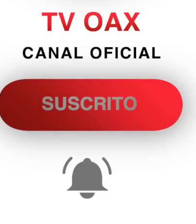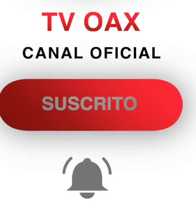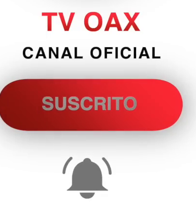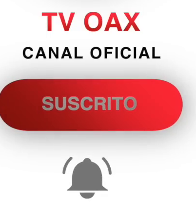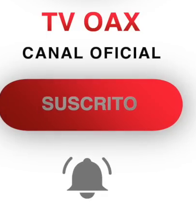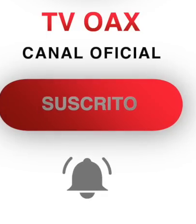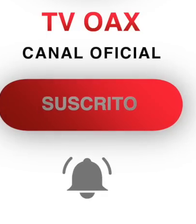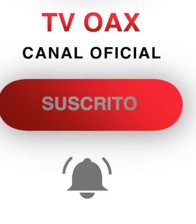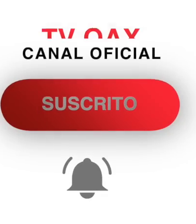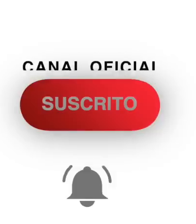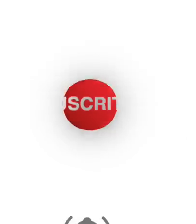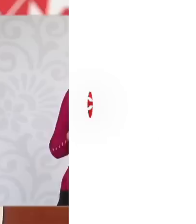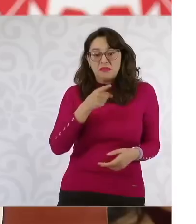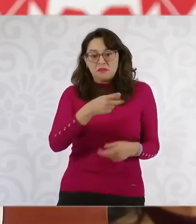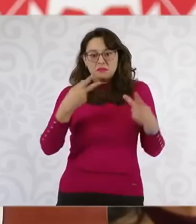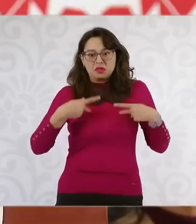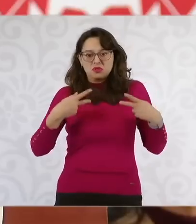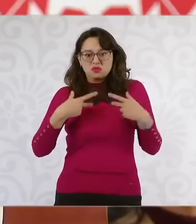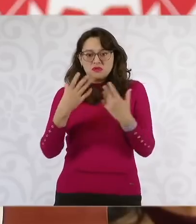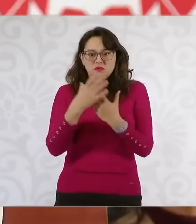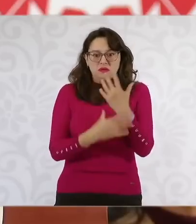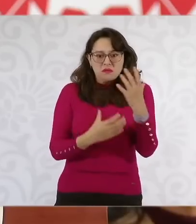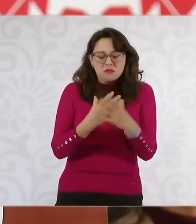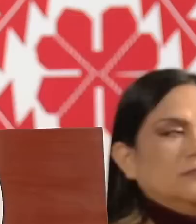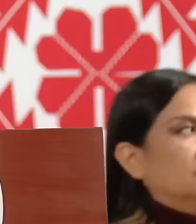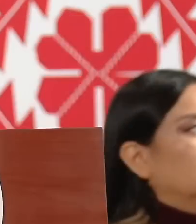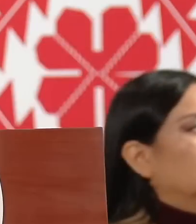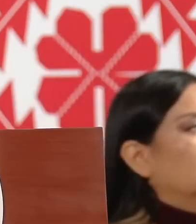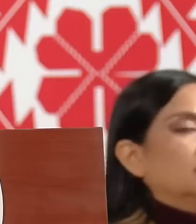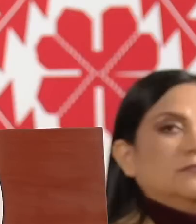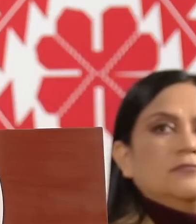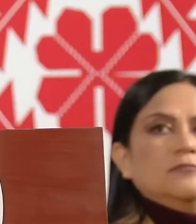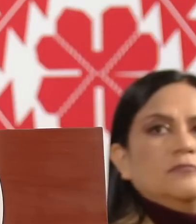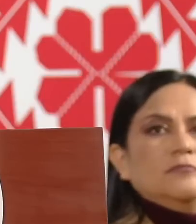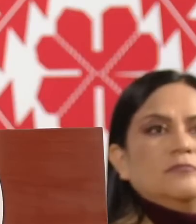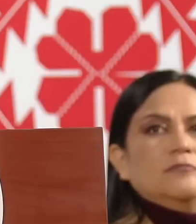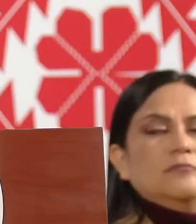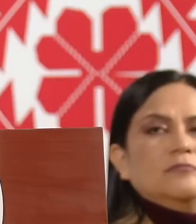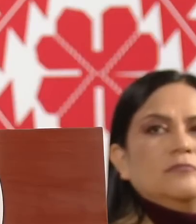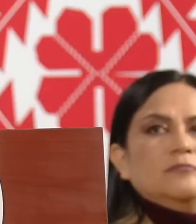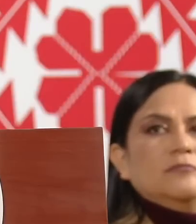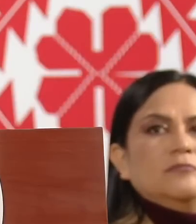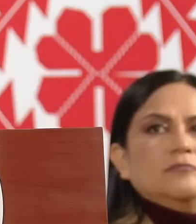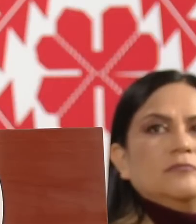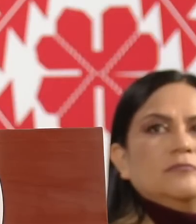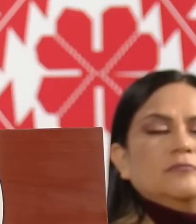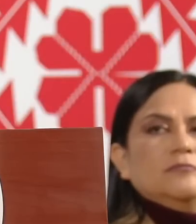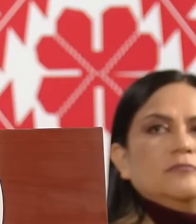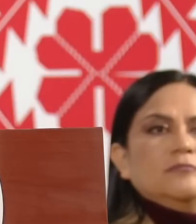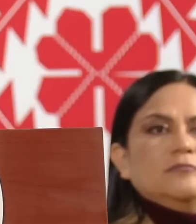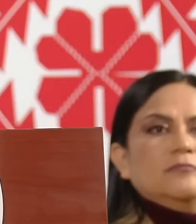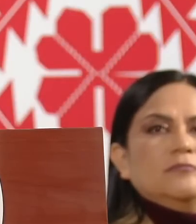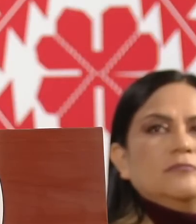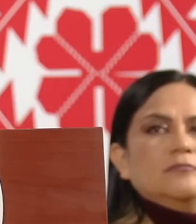protección personal mínimo requerido para evitar intoxicación por los gases tóxicos desprendidos